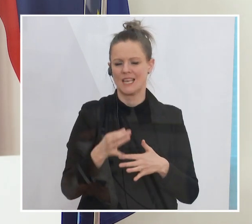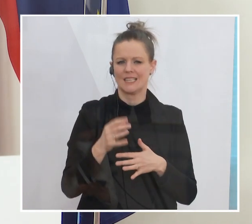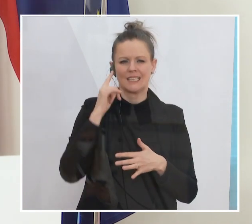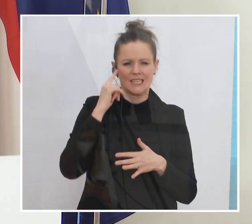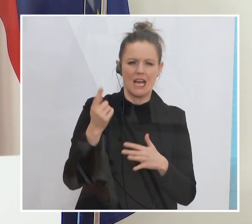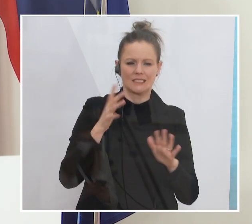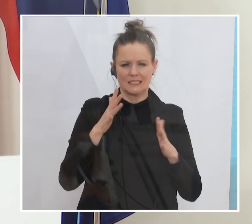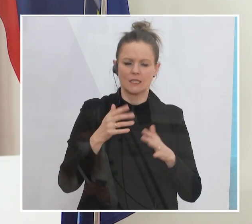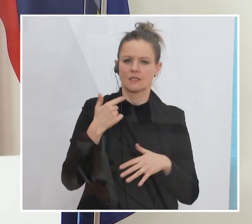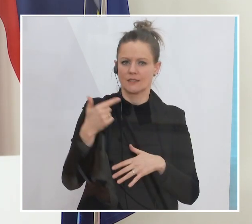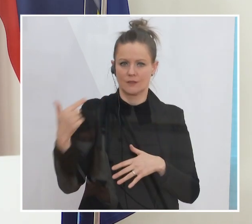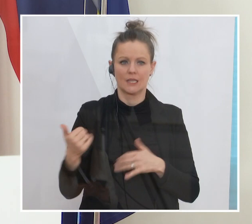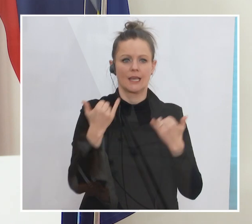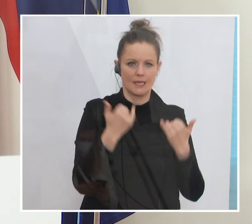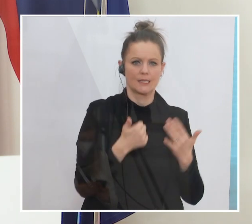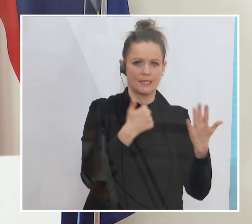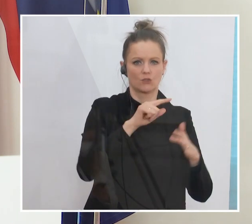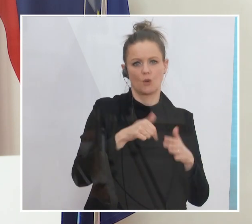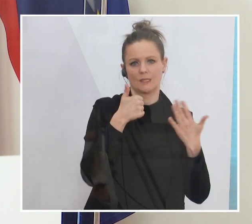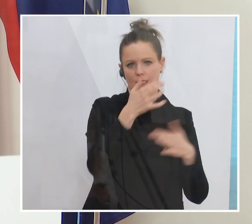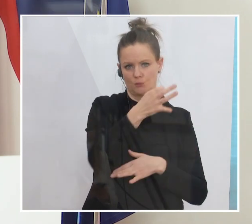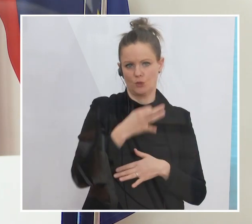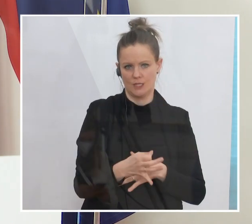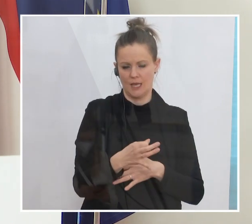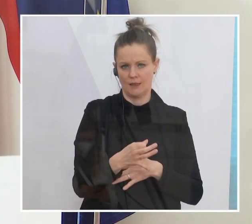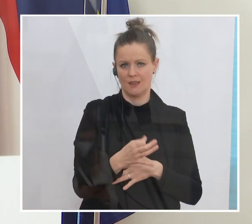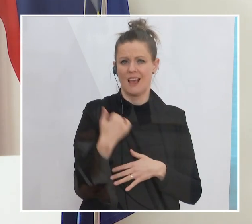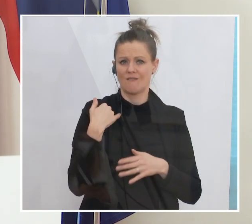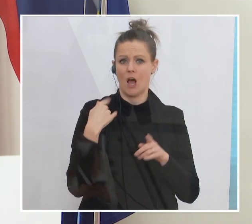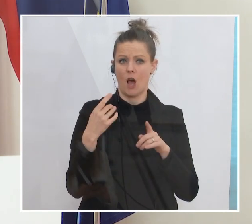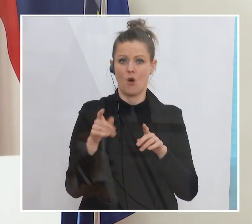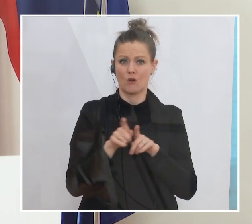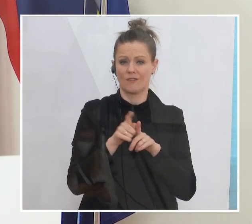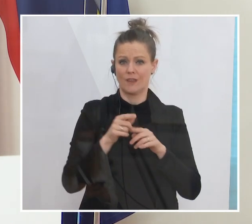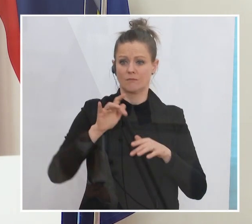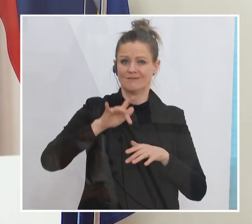Es sind nun 6,6 geworden. Dazwischen hat es ja auch höhere Schätzungen gegeben, auf Grund der